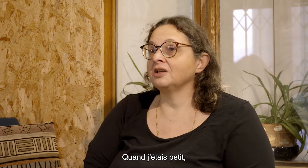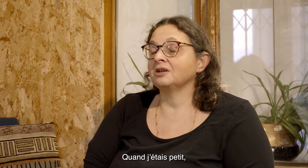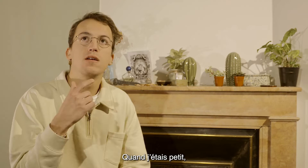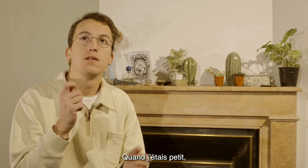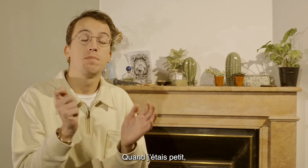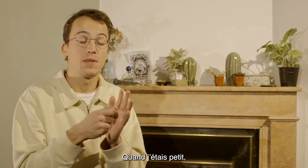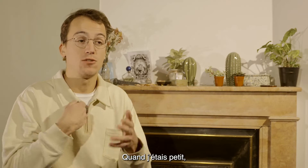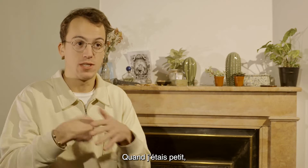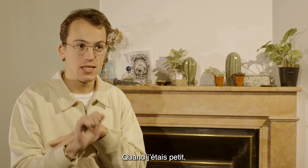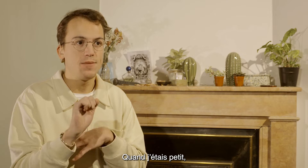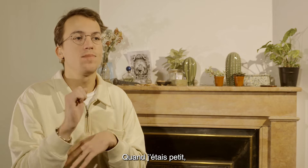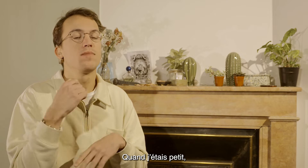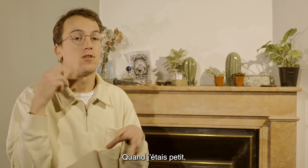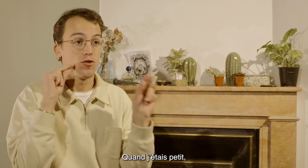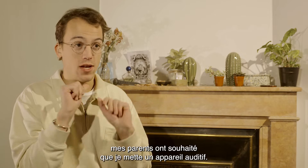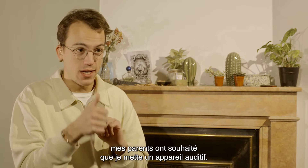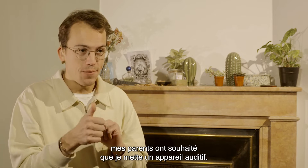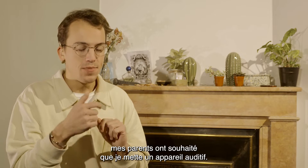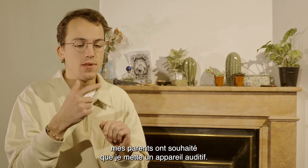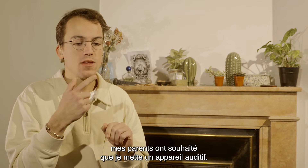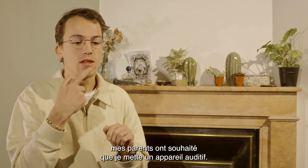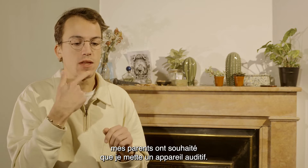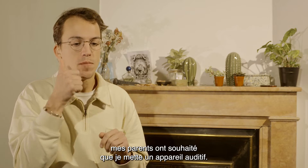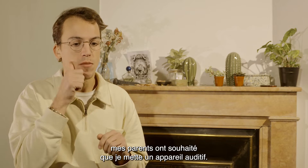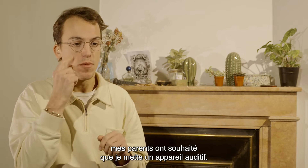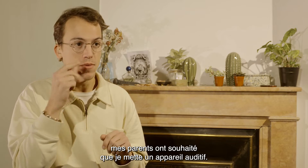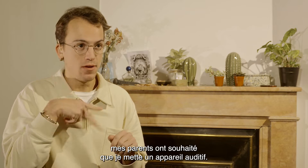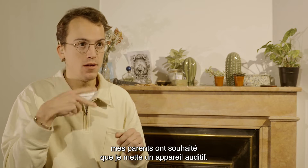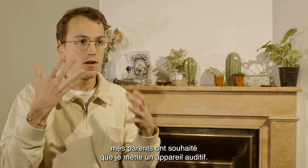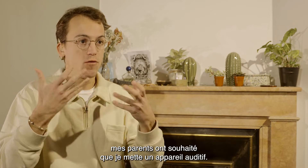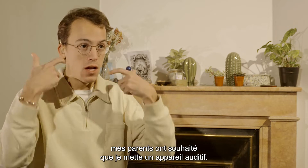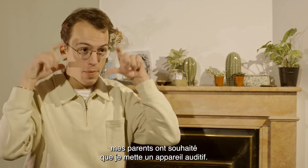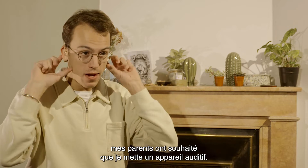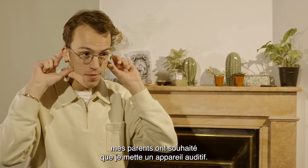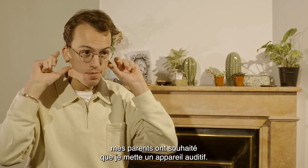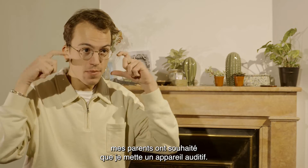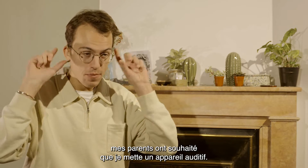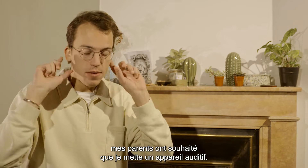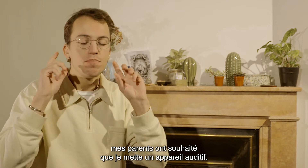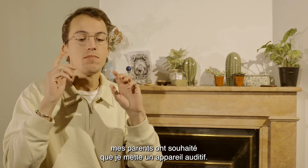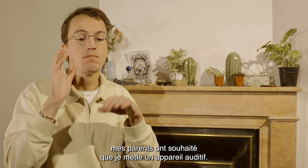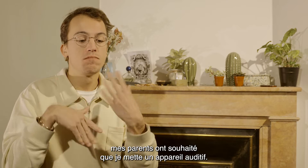Quand j’étais petit, mes parents ont souhaité que je mette un appareil auditif.